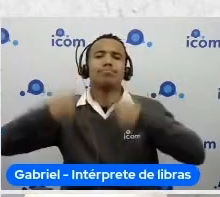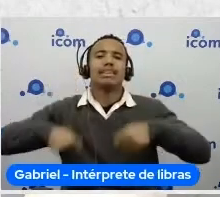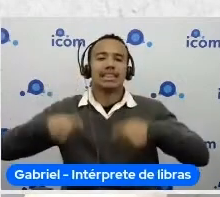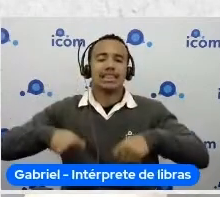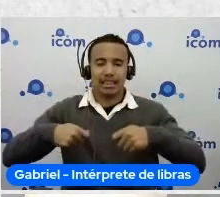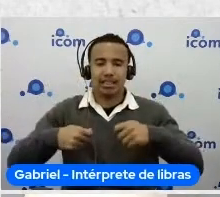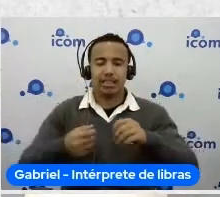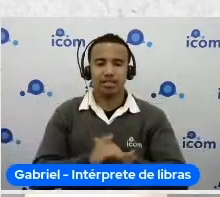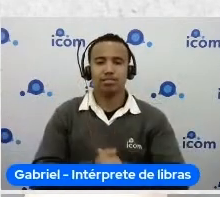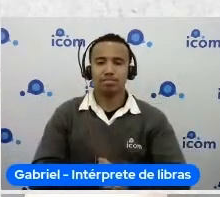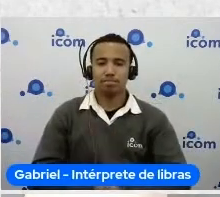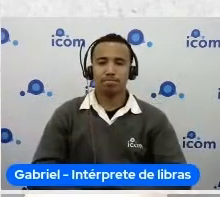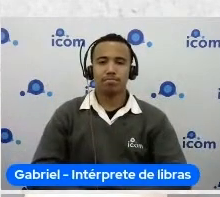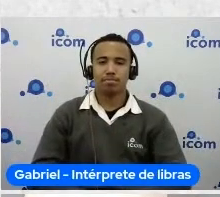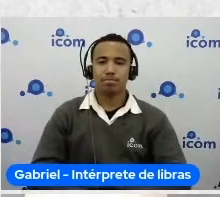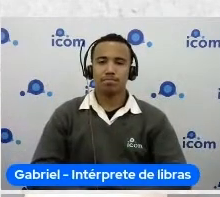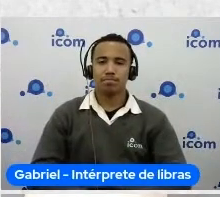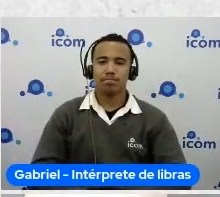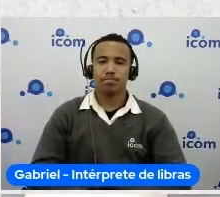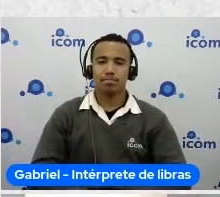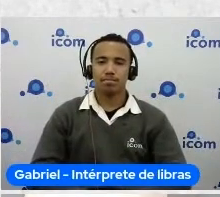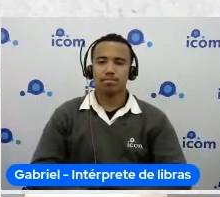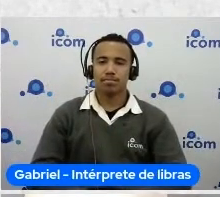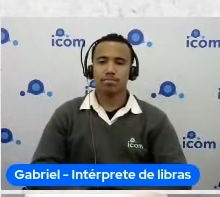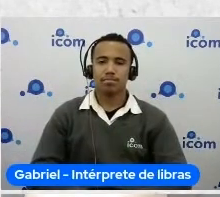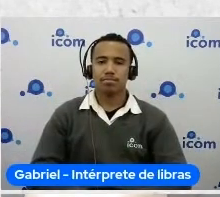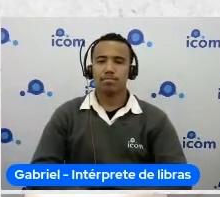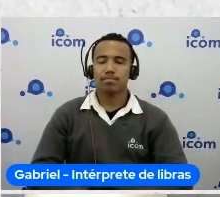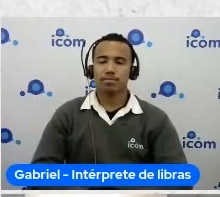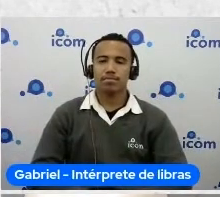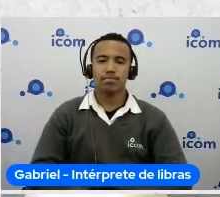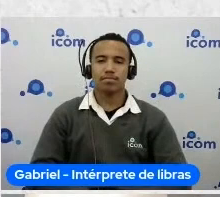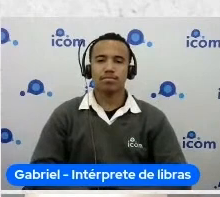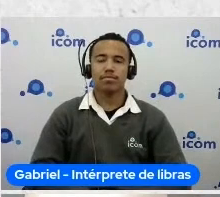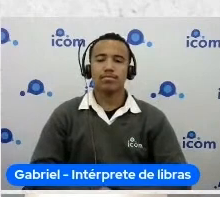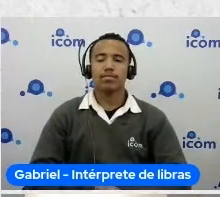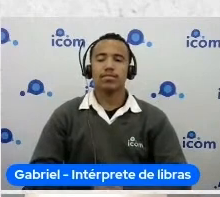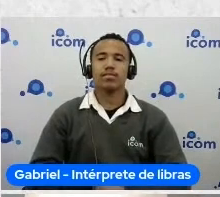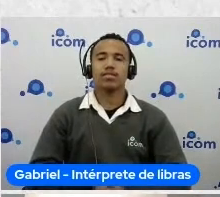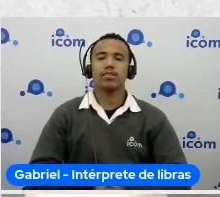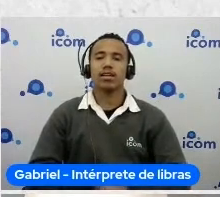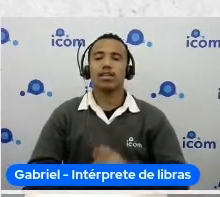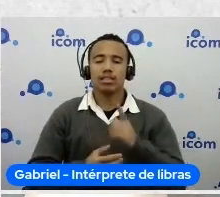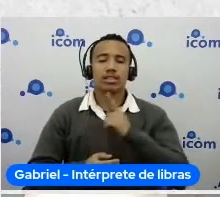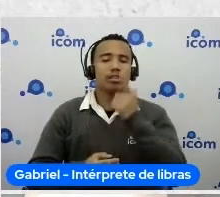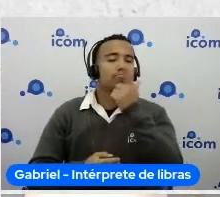Com as operações da sala de monitoramento da Usina, já estamos colhendo alguns frutos, tanto